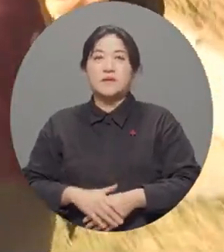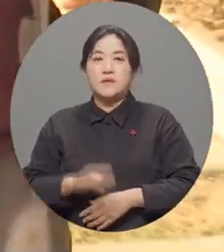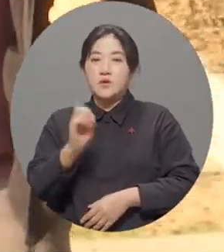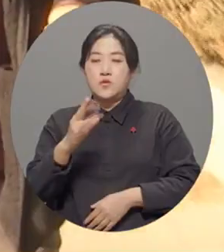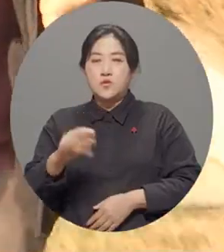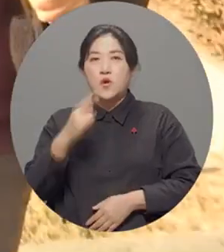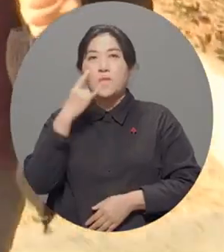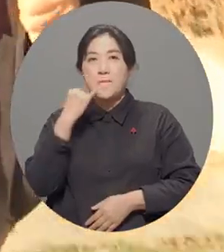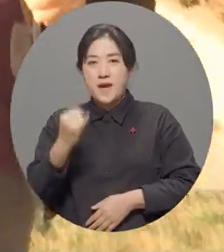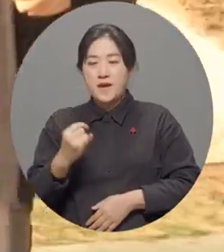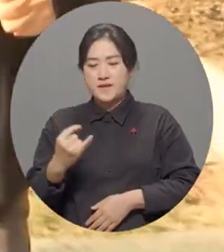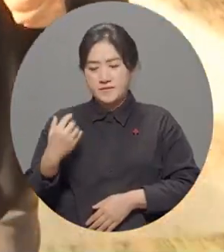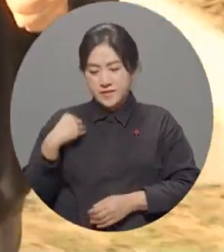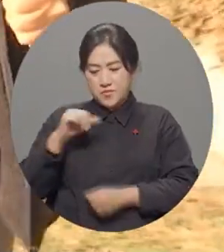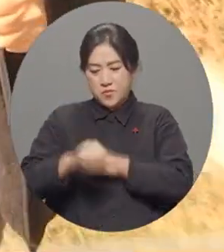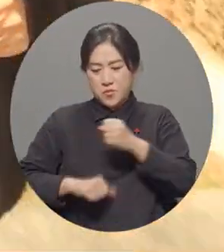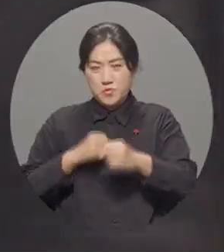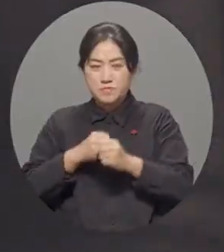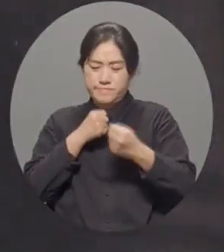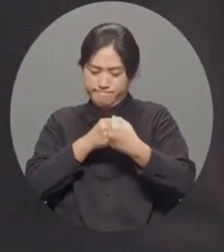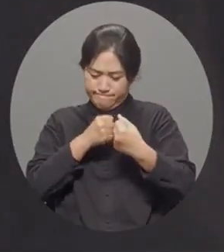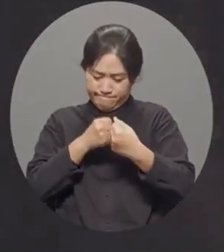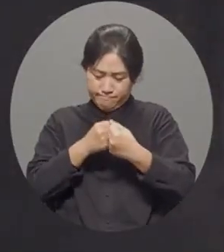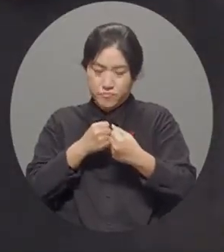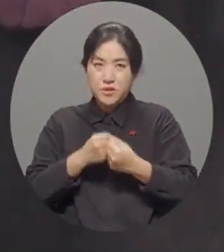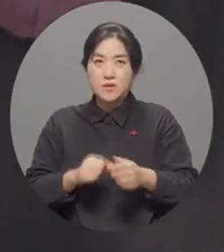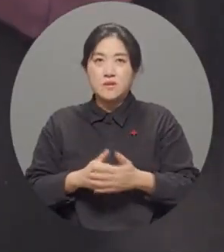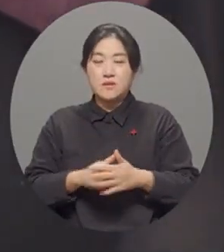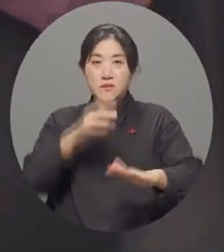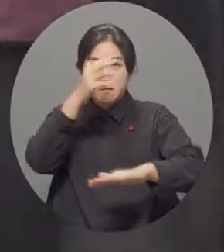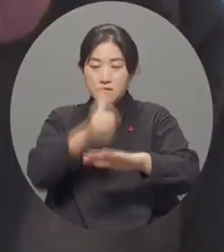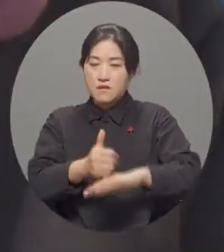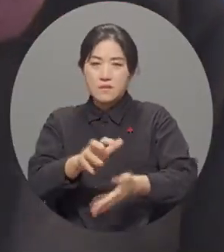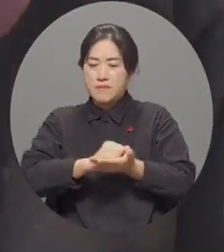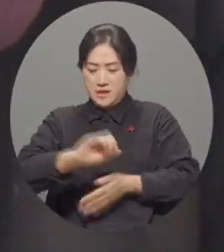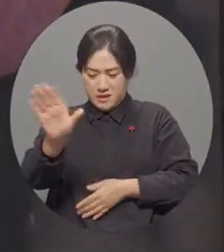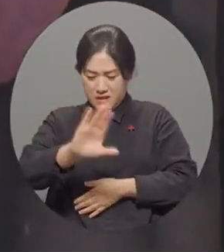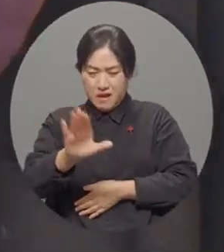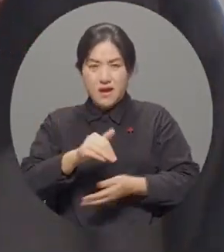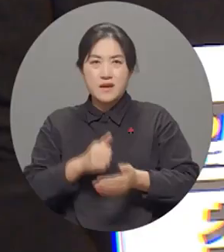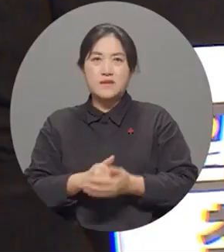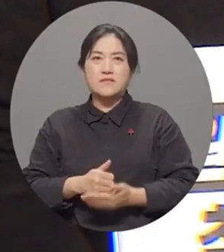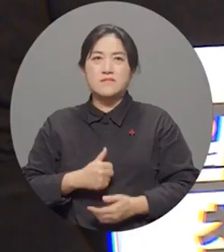(기자) 용균이 엄마로 5년을 싸워온 김미숙 씨는 절대 받아들일 수 없다며